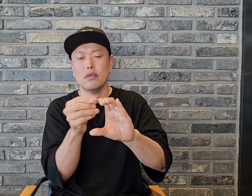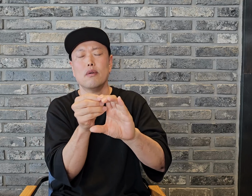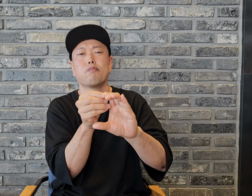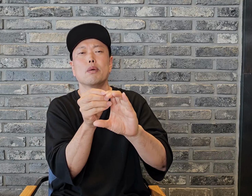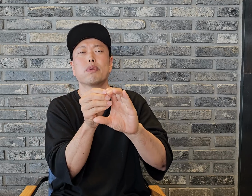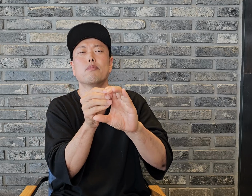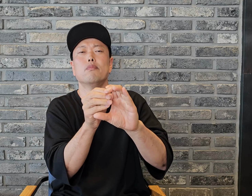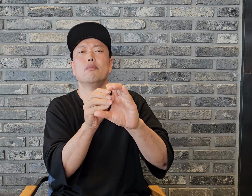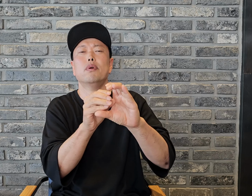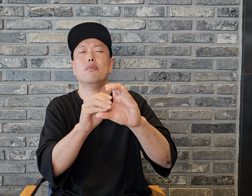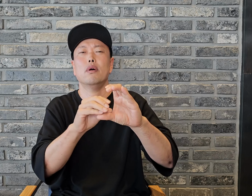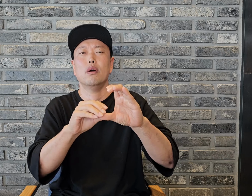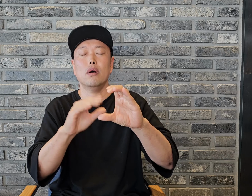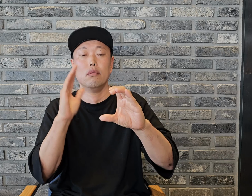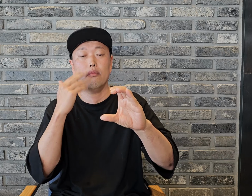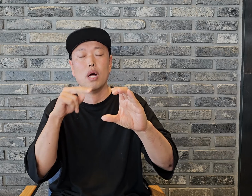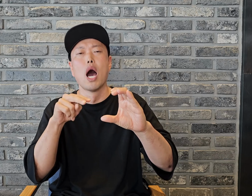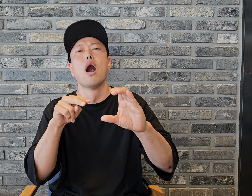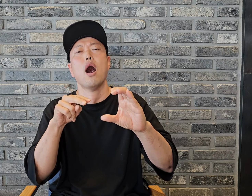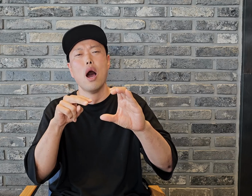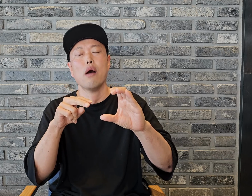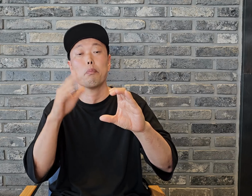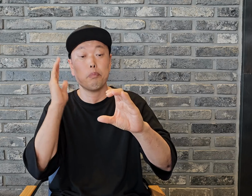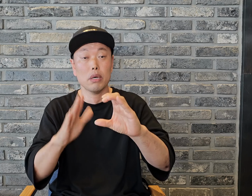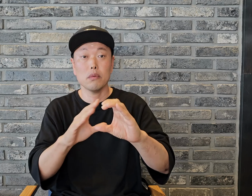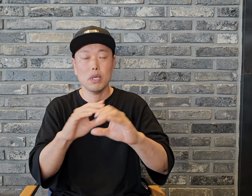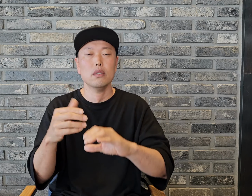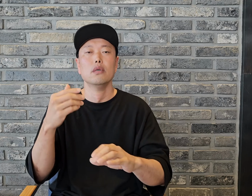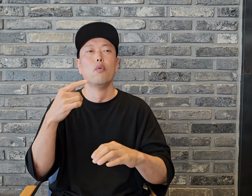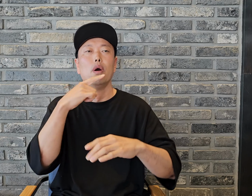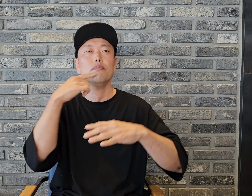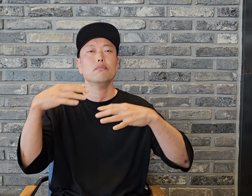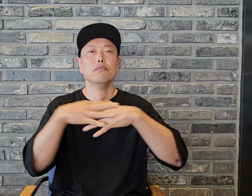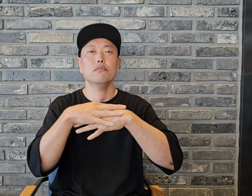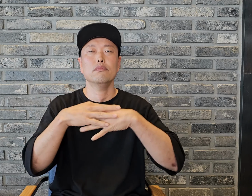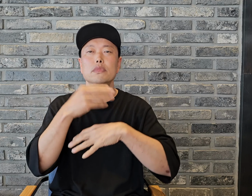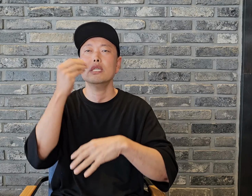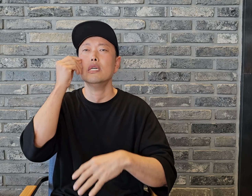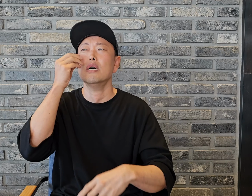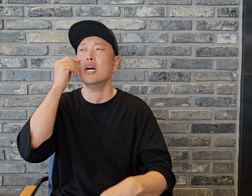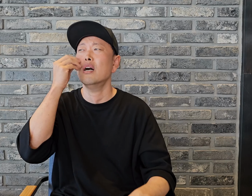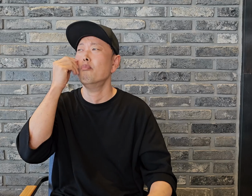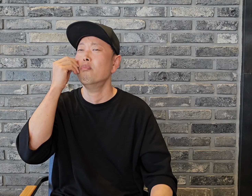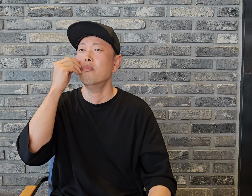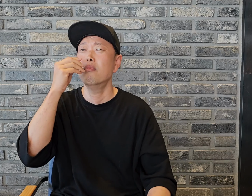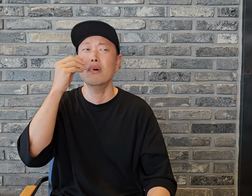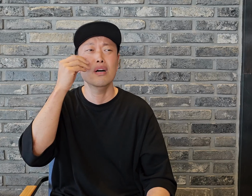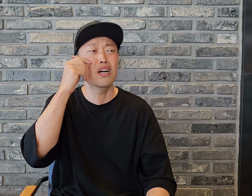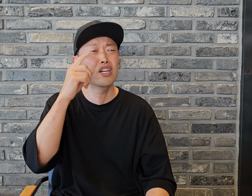Puedes entender cosas como esta a través de esta expresión. ¿Será suficiente expresarlo? añadiendo la palabra "aceite para los vasos sanguíneos"?